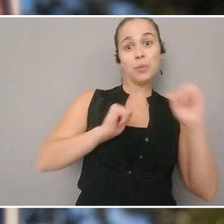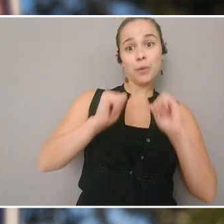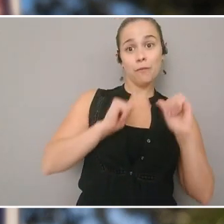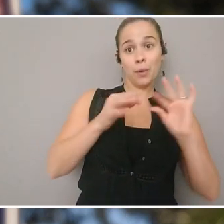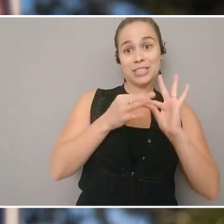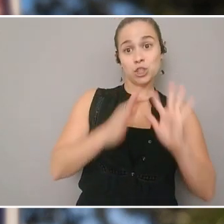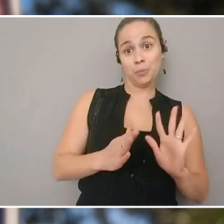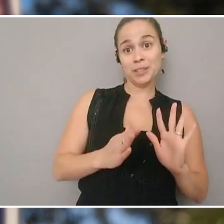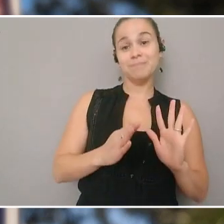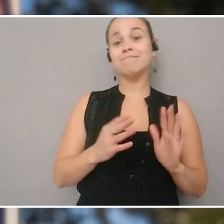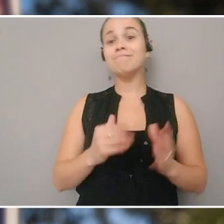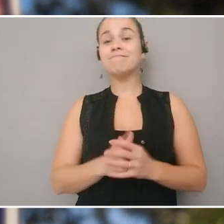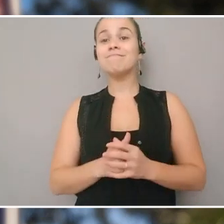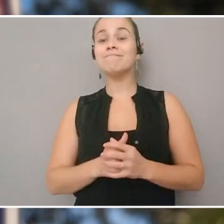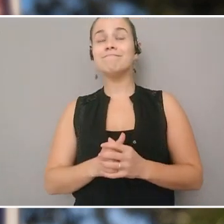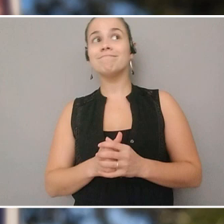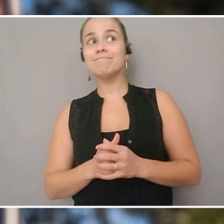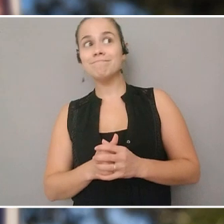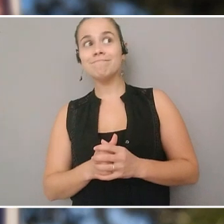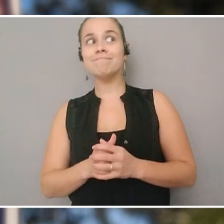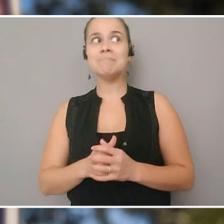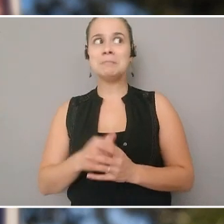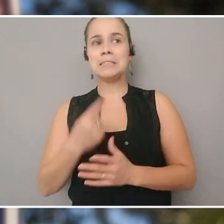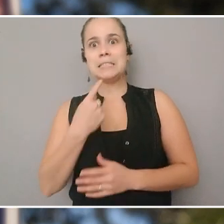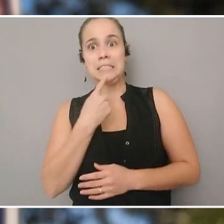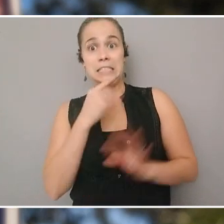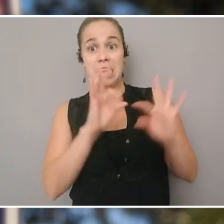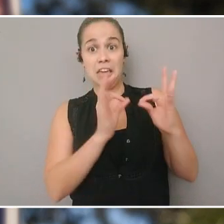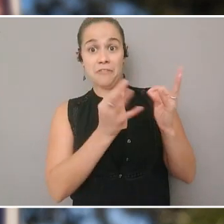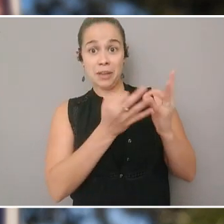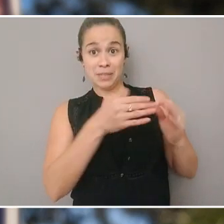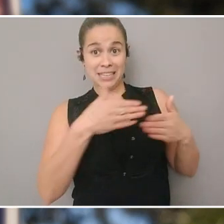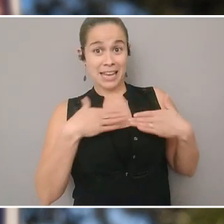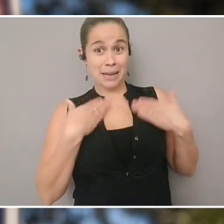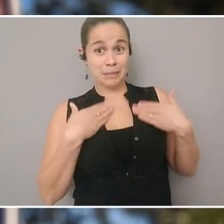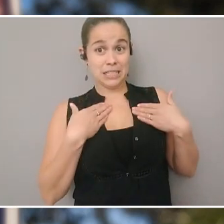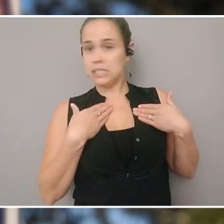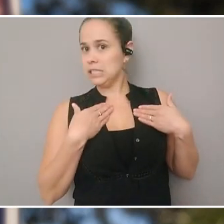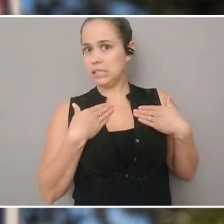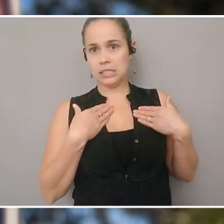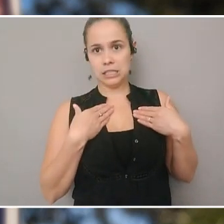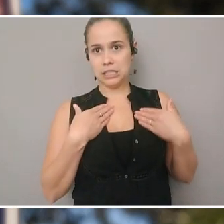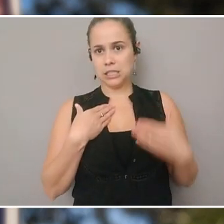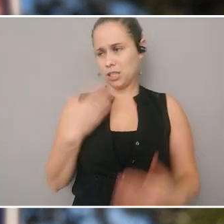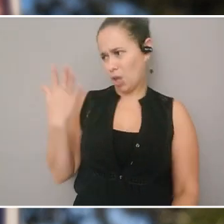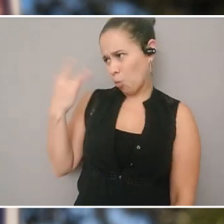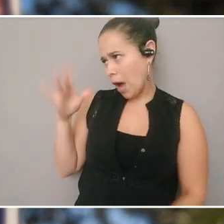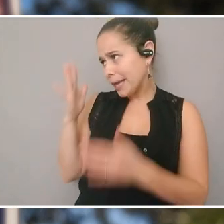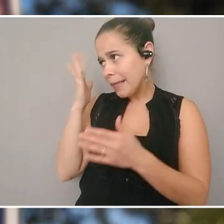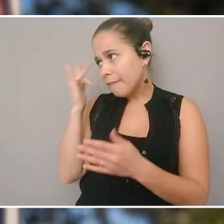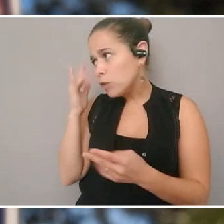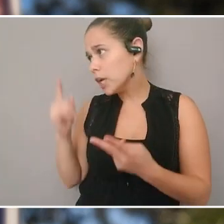Digamos que mi familia no estaba feliz.